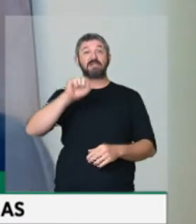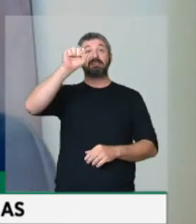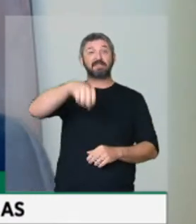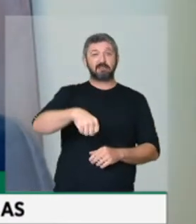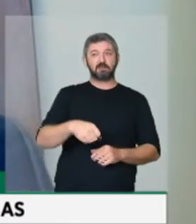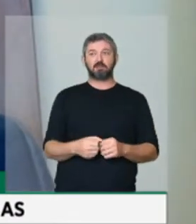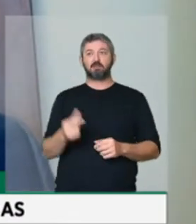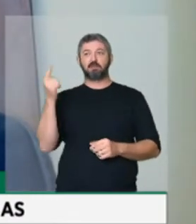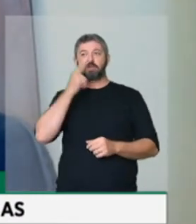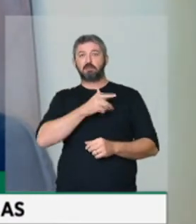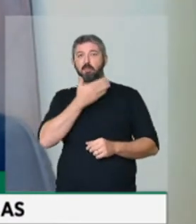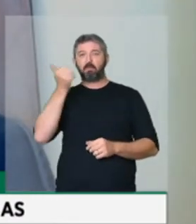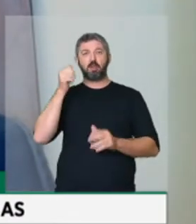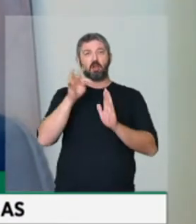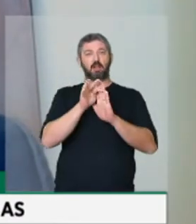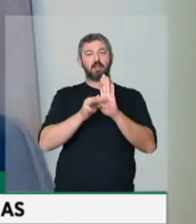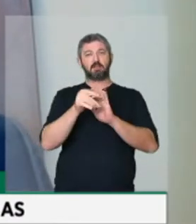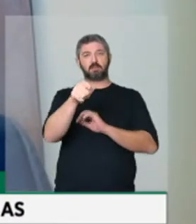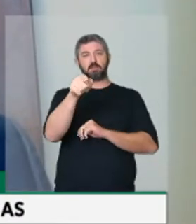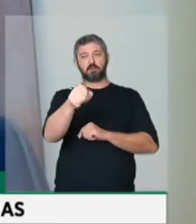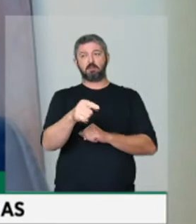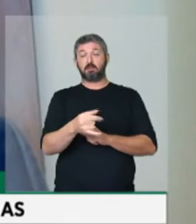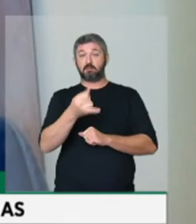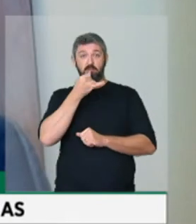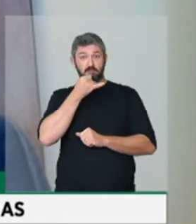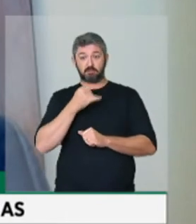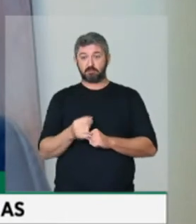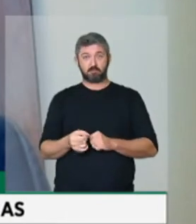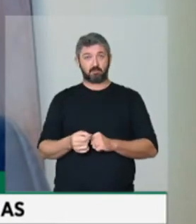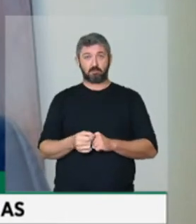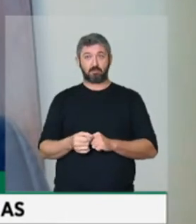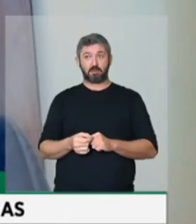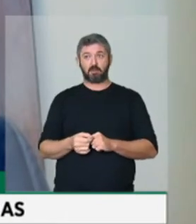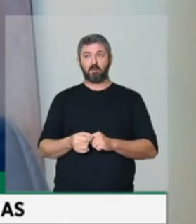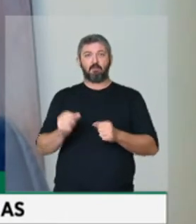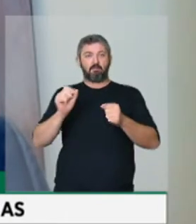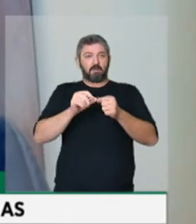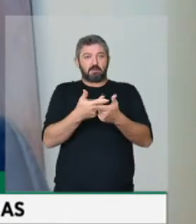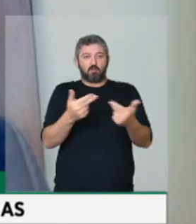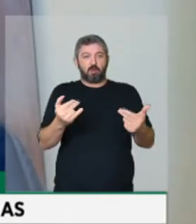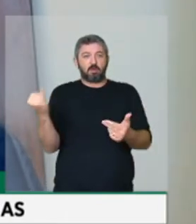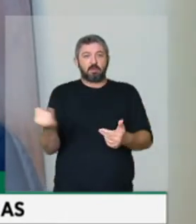SIM A RETIRADA DE PAUTA COM INTUITO QUE A GENTE CONSIGA APRIMORAR ESSE TEXTO E LAMENTÁVEL QUE CONSIGA PEGAR UMA MATÉRIA TÃO IMPORTANTE PARA O BRASIL E A GENTE